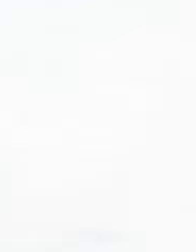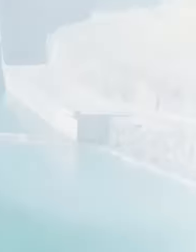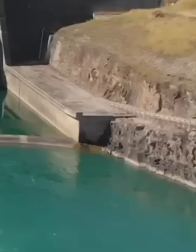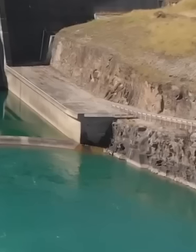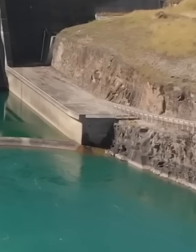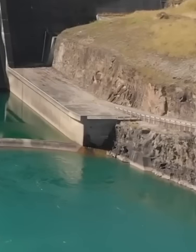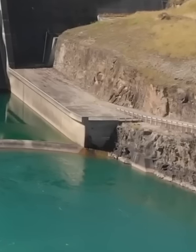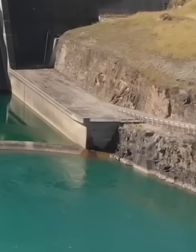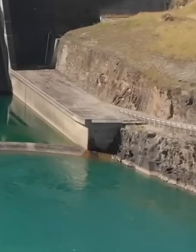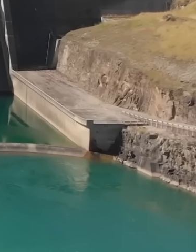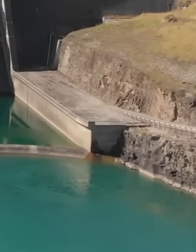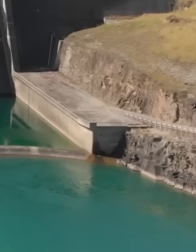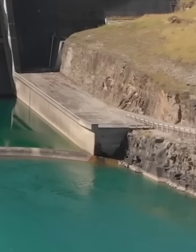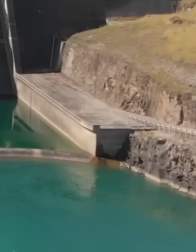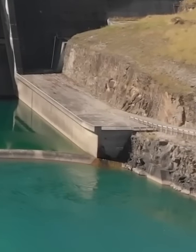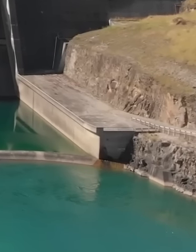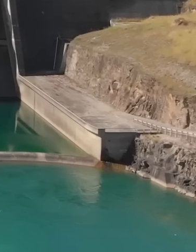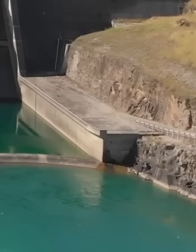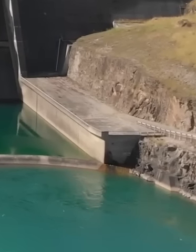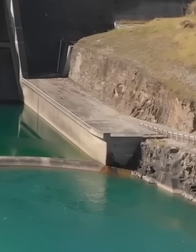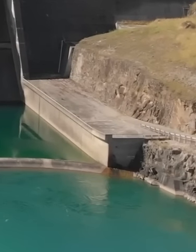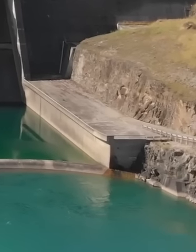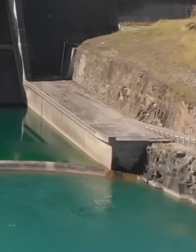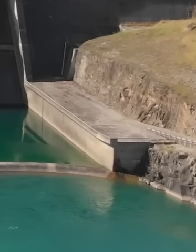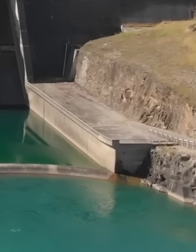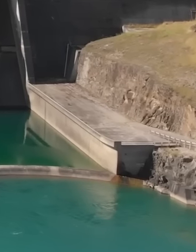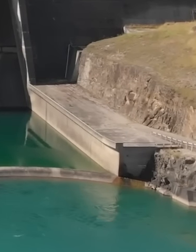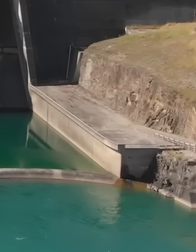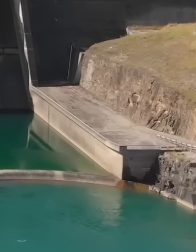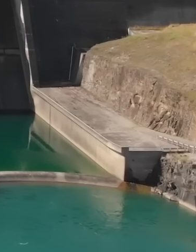Algunas plantas hidroeléctricas tienen fechas de inauguración previstas para